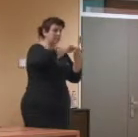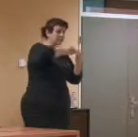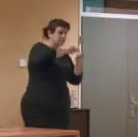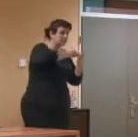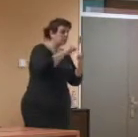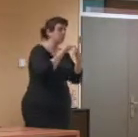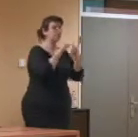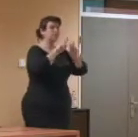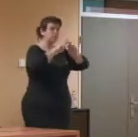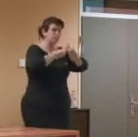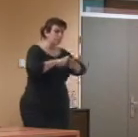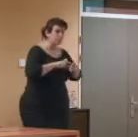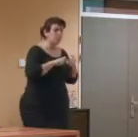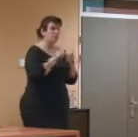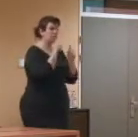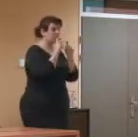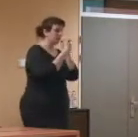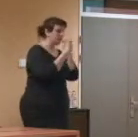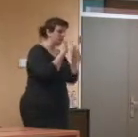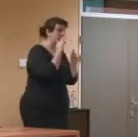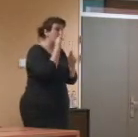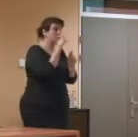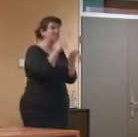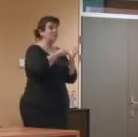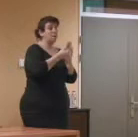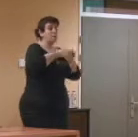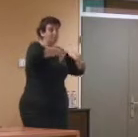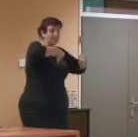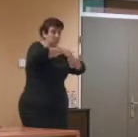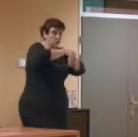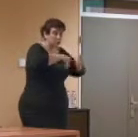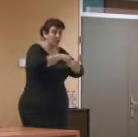de vista periodístico y desde el punto de vista de las metodologías de aquellos que han investigado mucha documentación